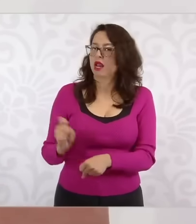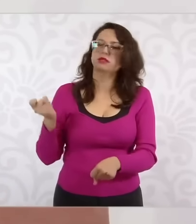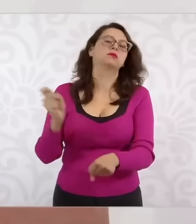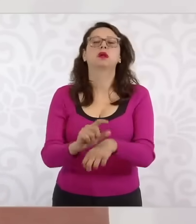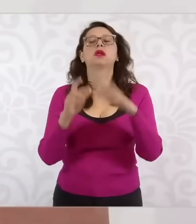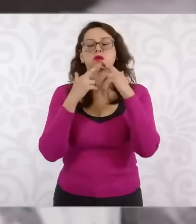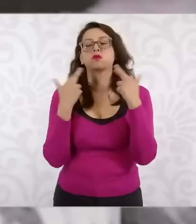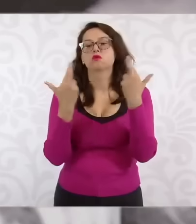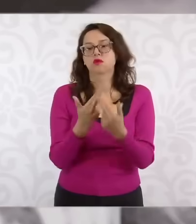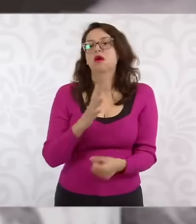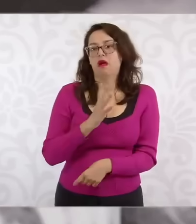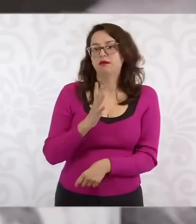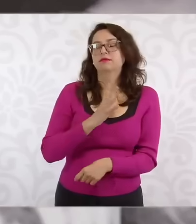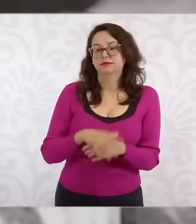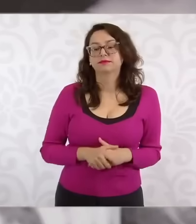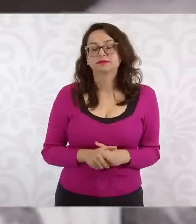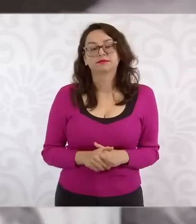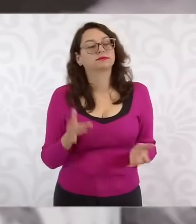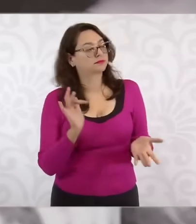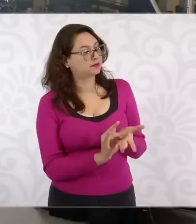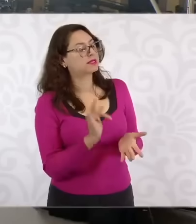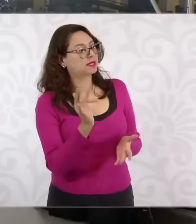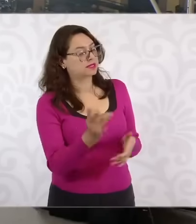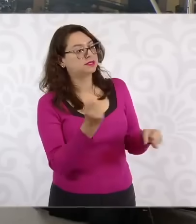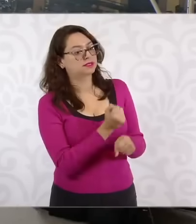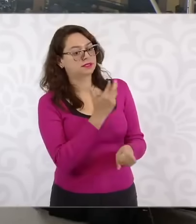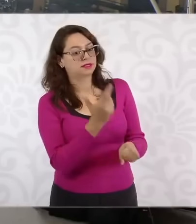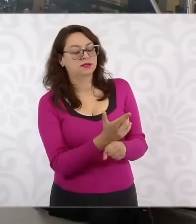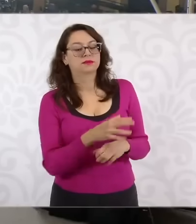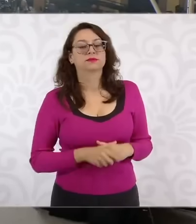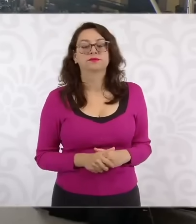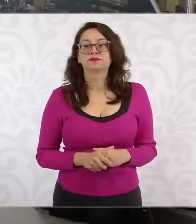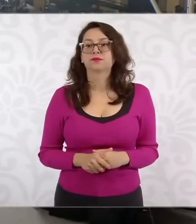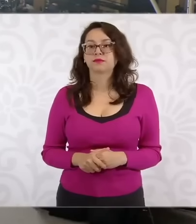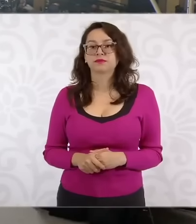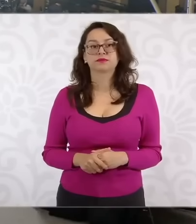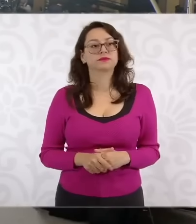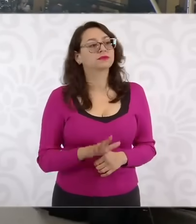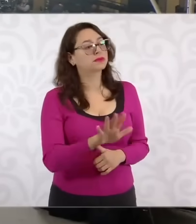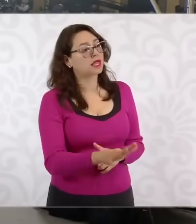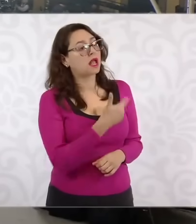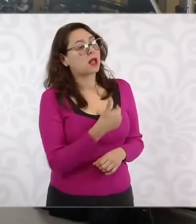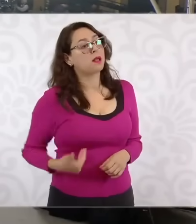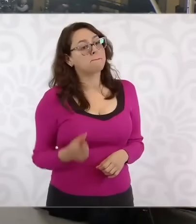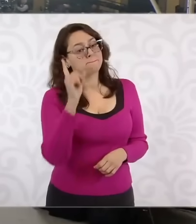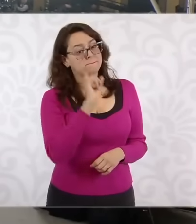de Sinaloa. Muchas gracias, secretaria. Gracias. Quisiera preguntarle, eh, presidenta, hablaba